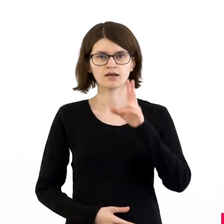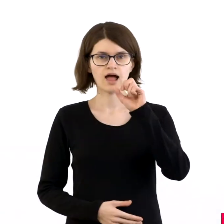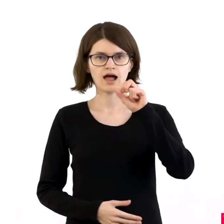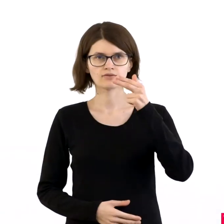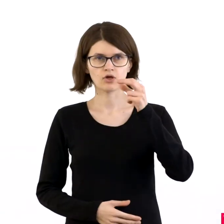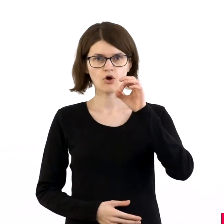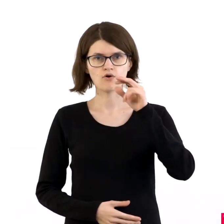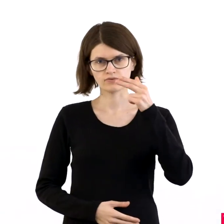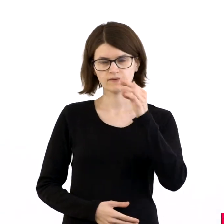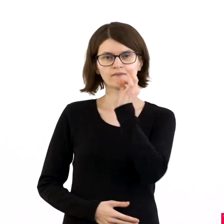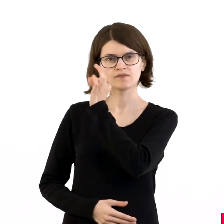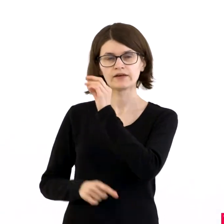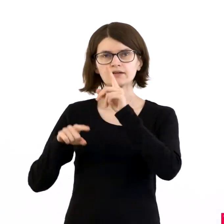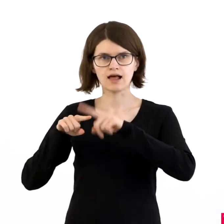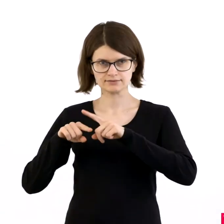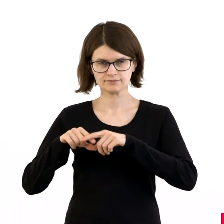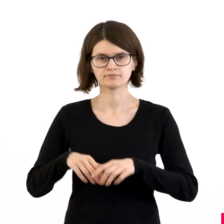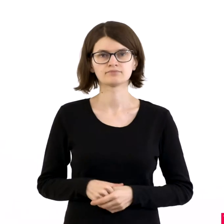Kanon grecki